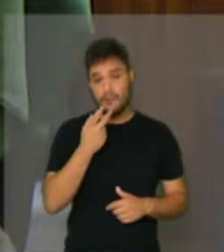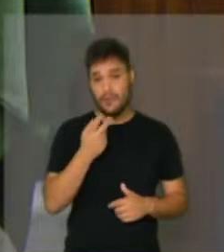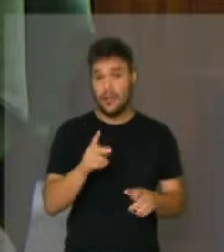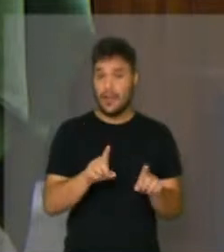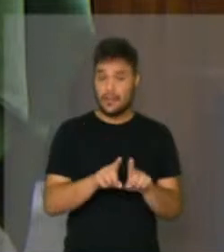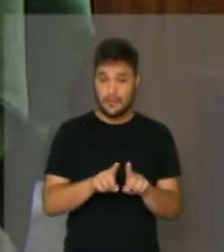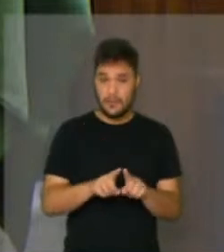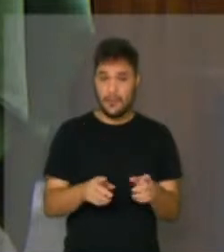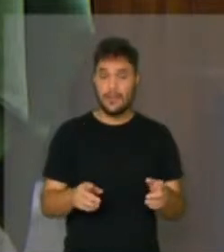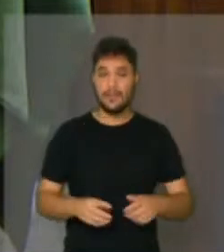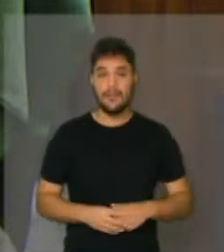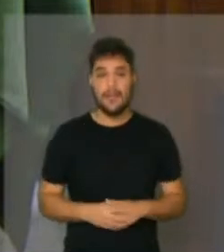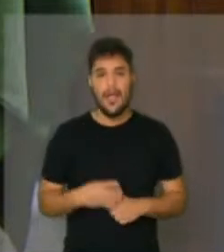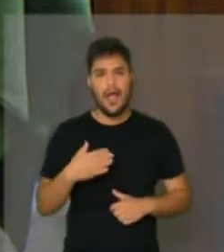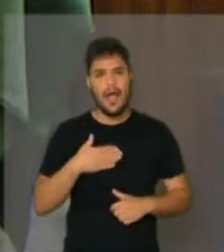DEIXAR DE FAZÊ-LO A MINHA PERPLEXIDADE, DA BASE DO